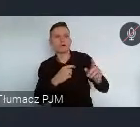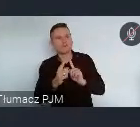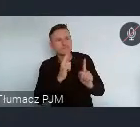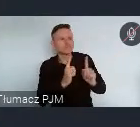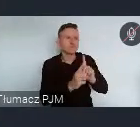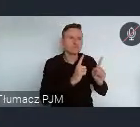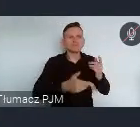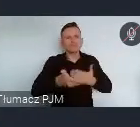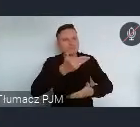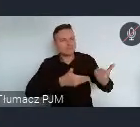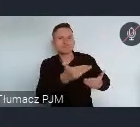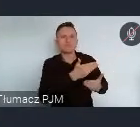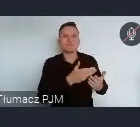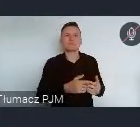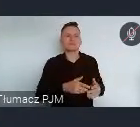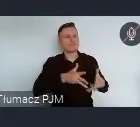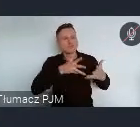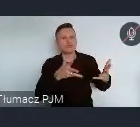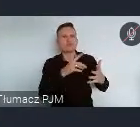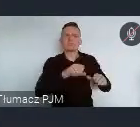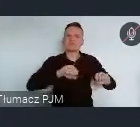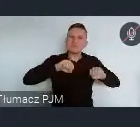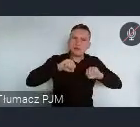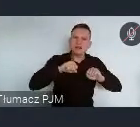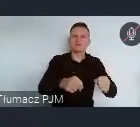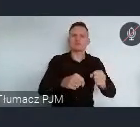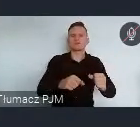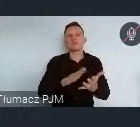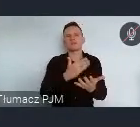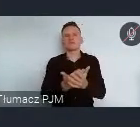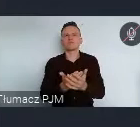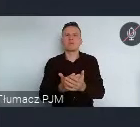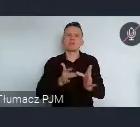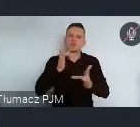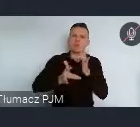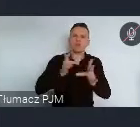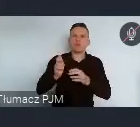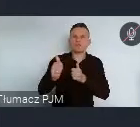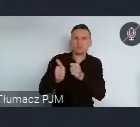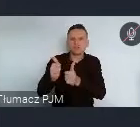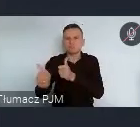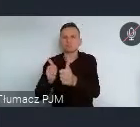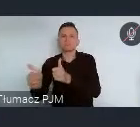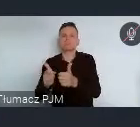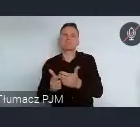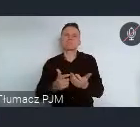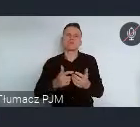chociażby w rajdy rowerowe, które łącząc formę edukacyjną z rozrywką na rowerze,